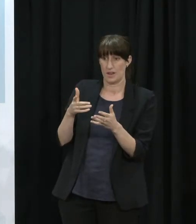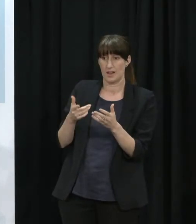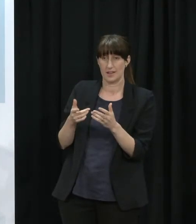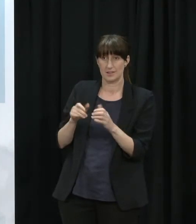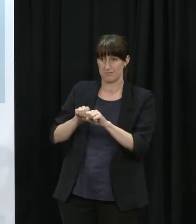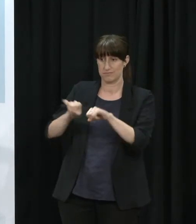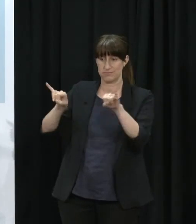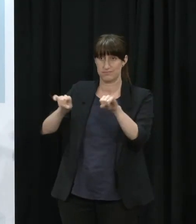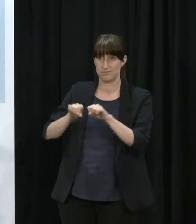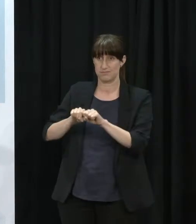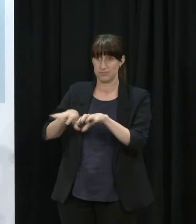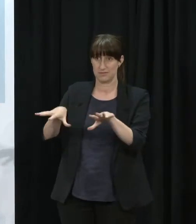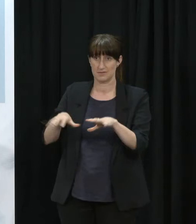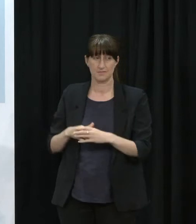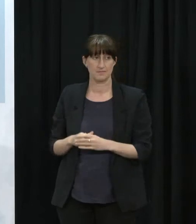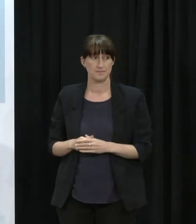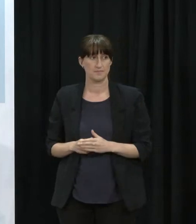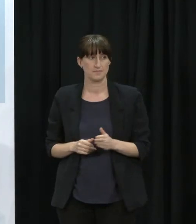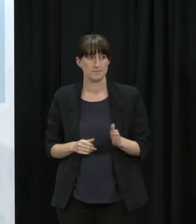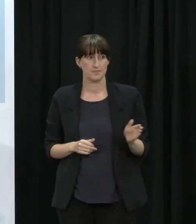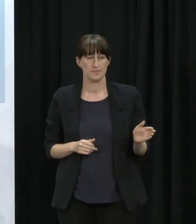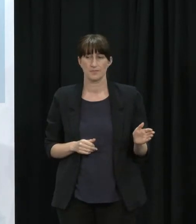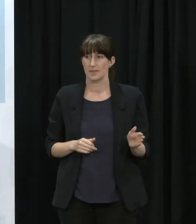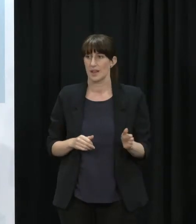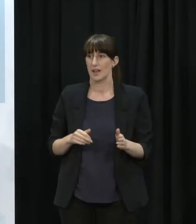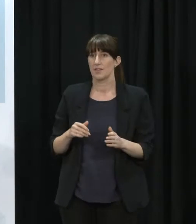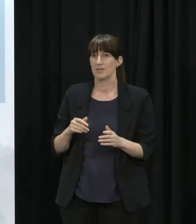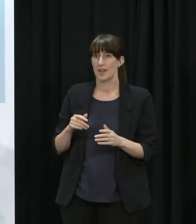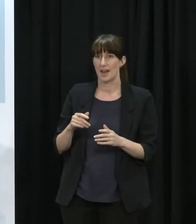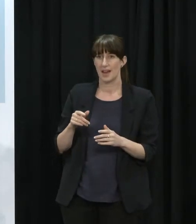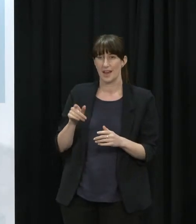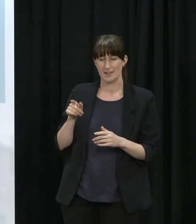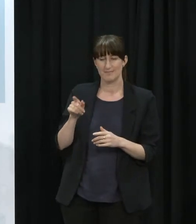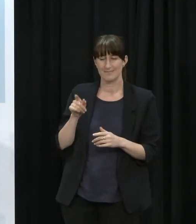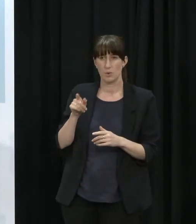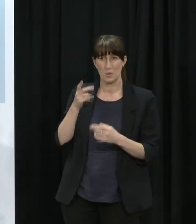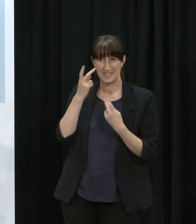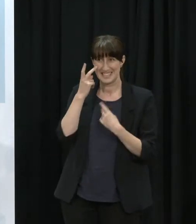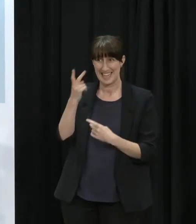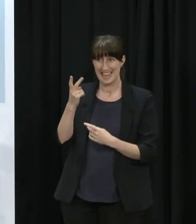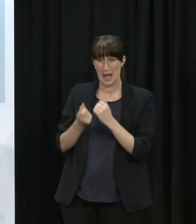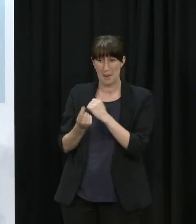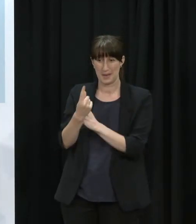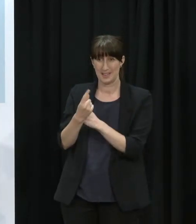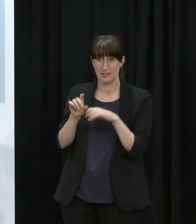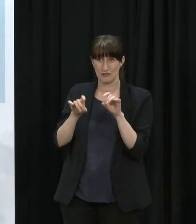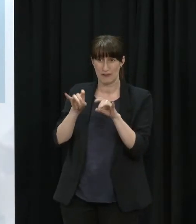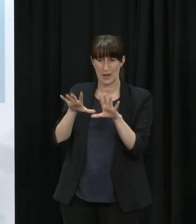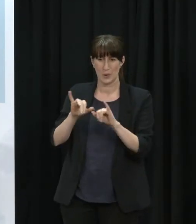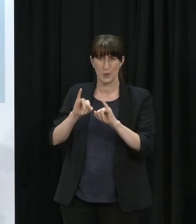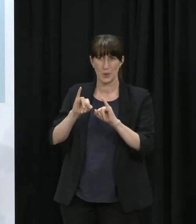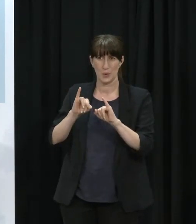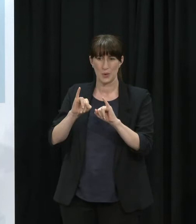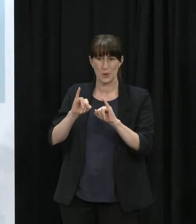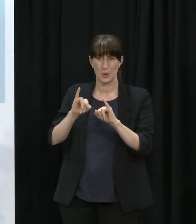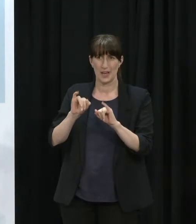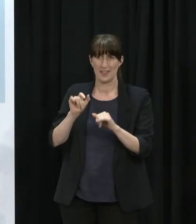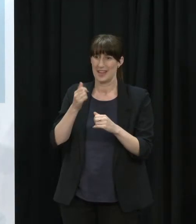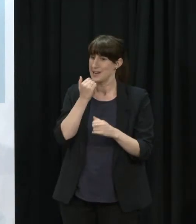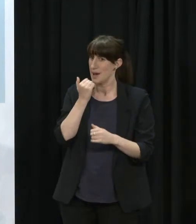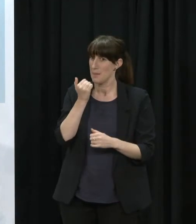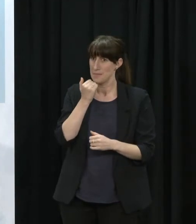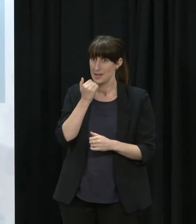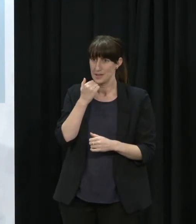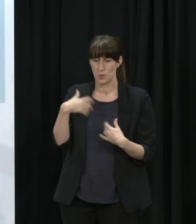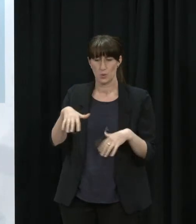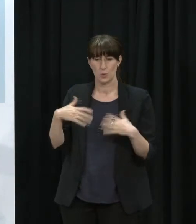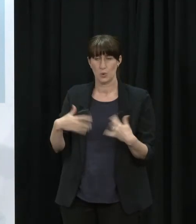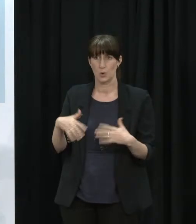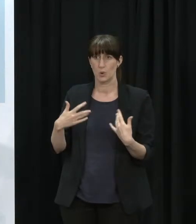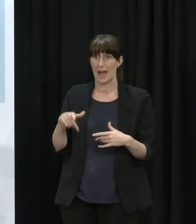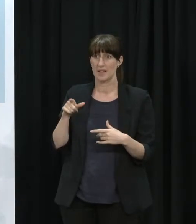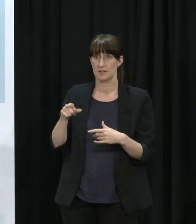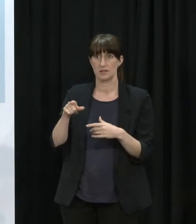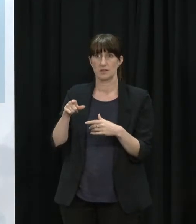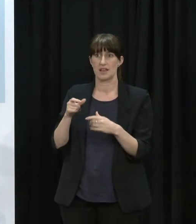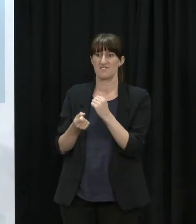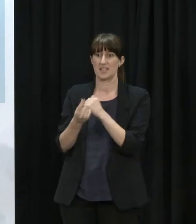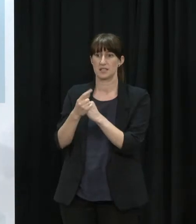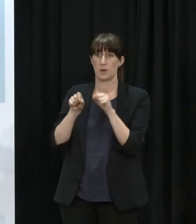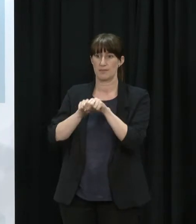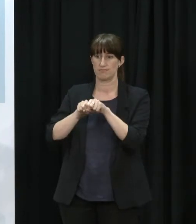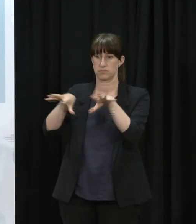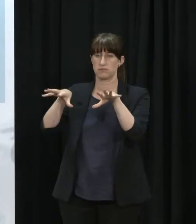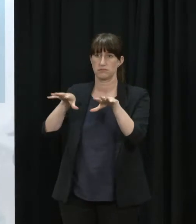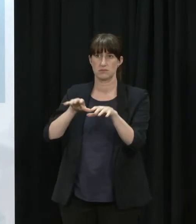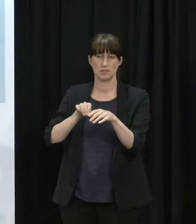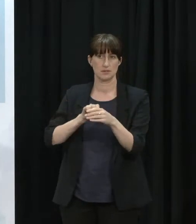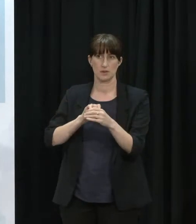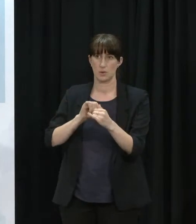pea a Doctor town ki te tuku